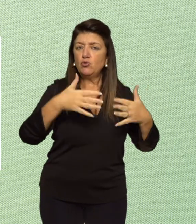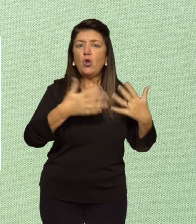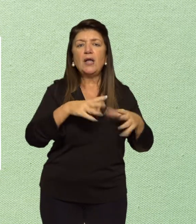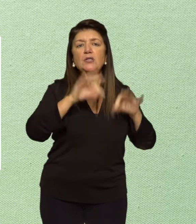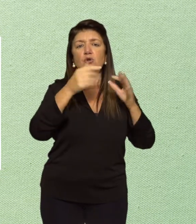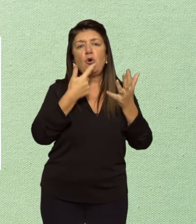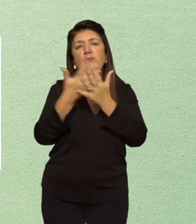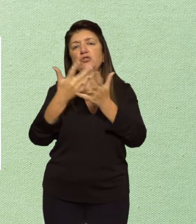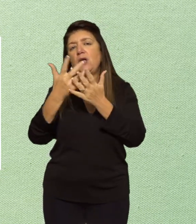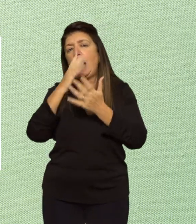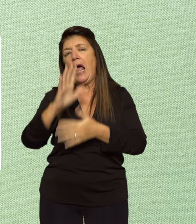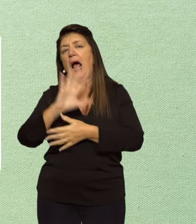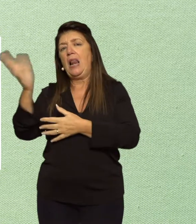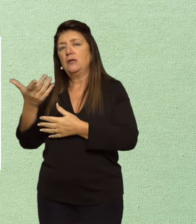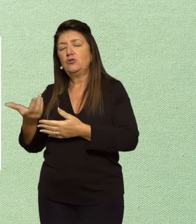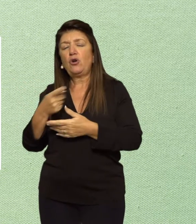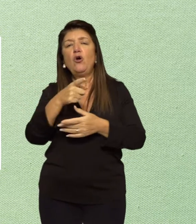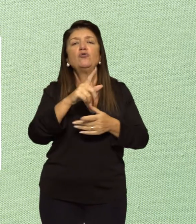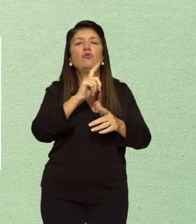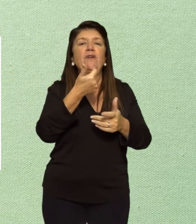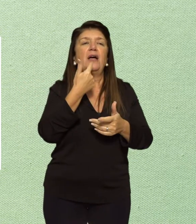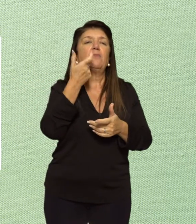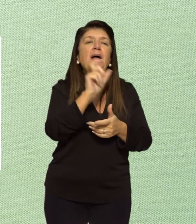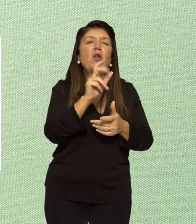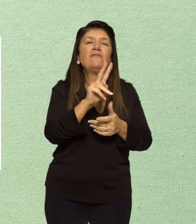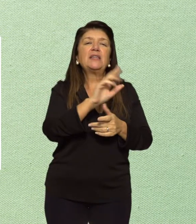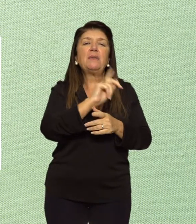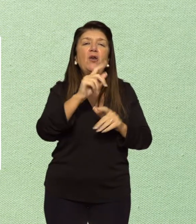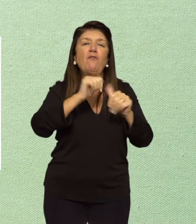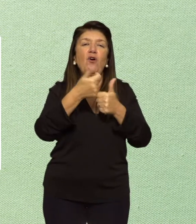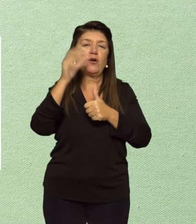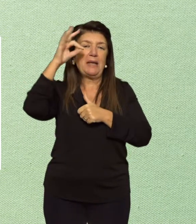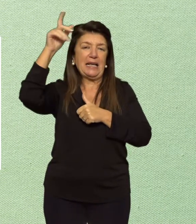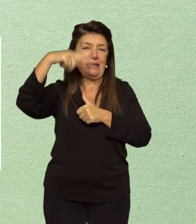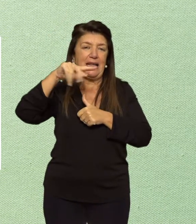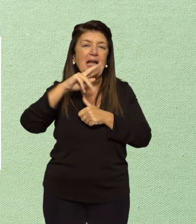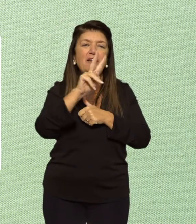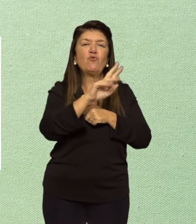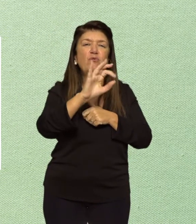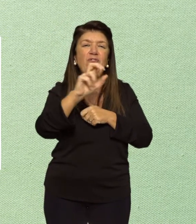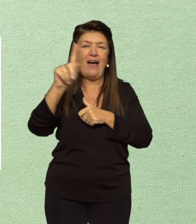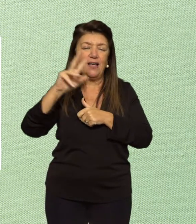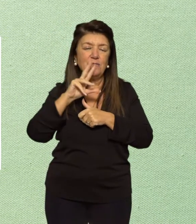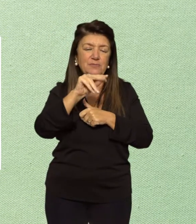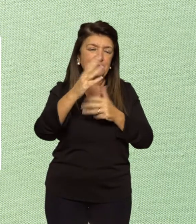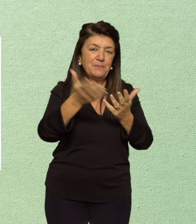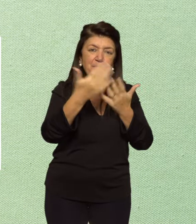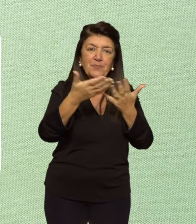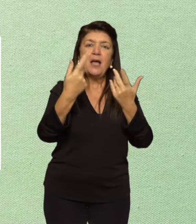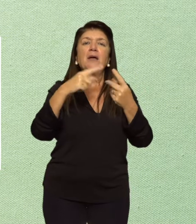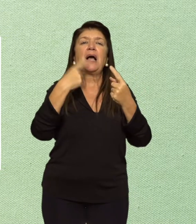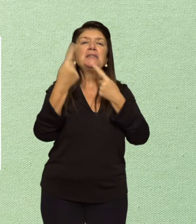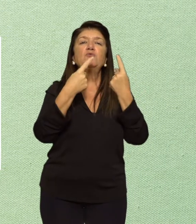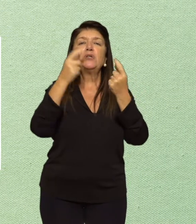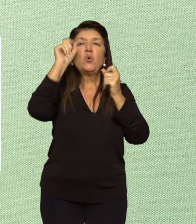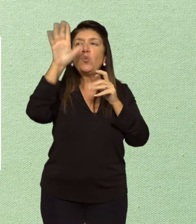O anglosassone - (risate) puoi trovarne magari di più adatti alla situazione culturale in cui viviamo però tu